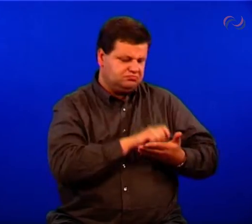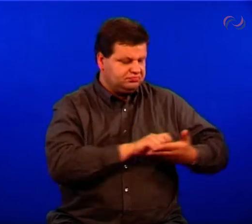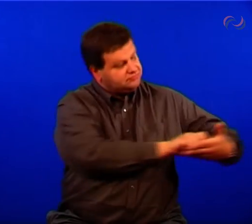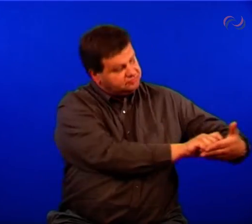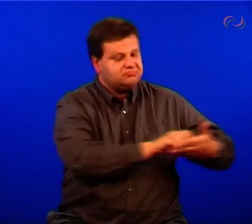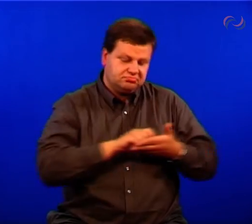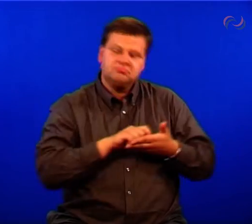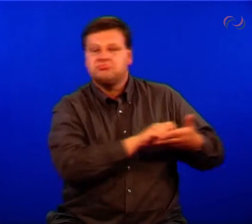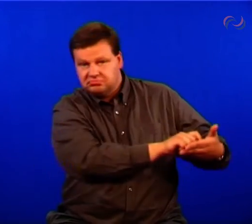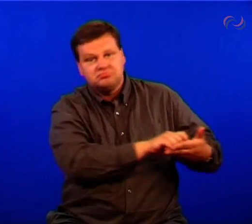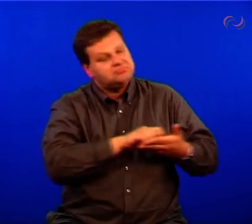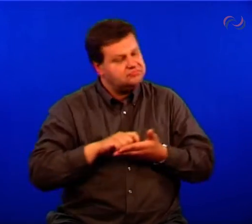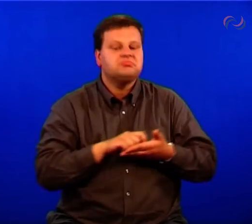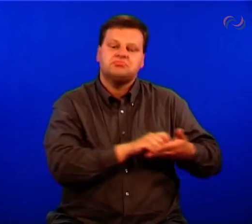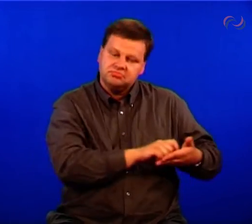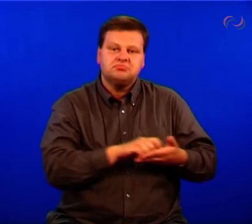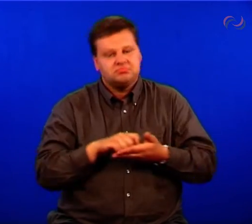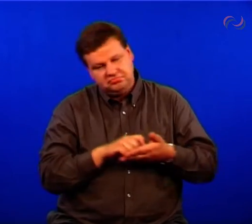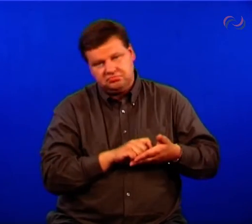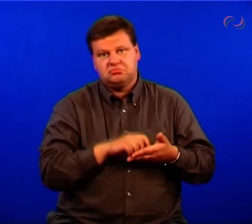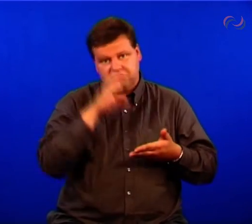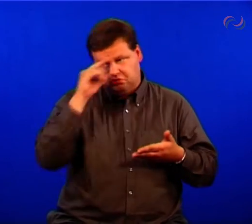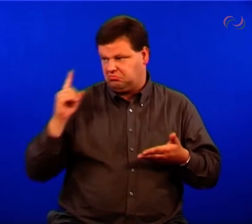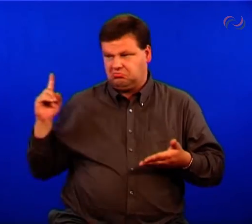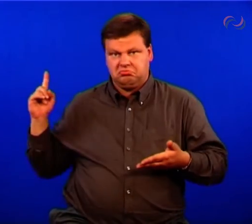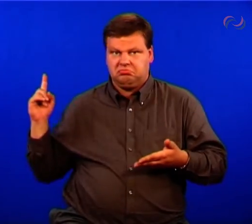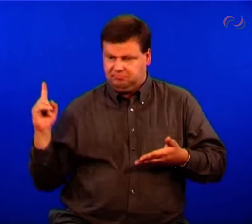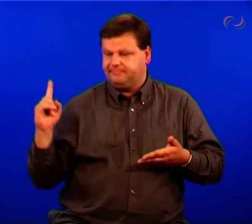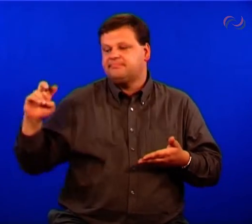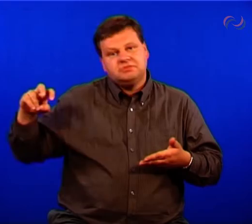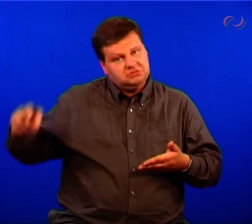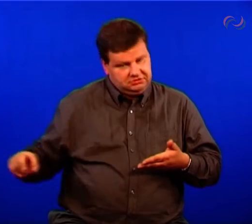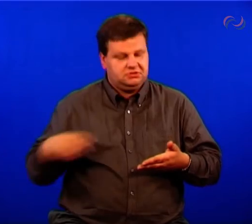Þannig gekk það um stund þar til annar maður settist hjá þeim.